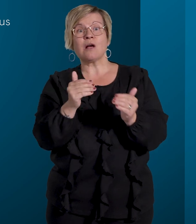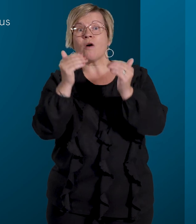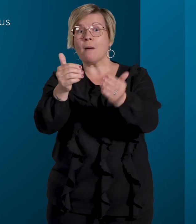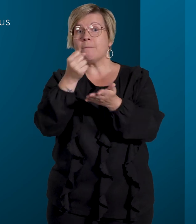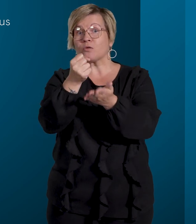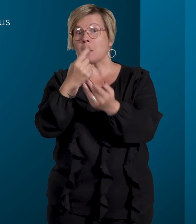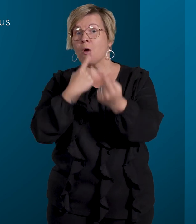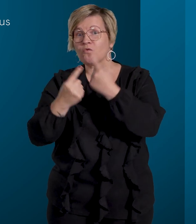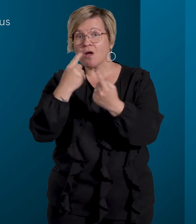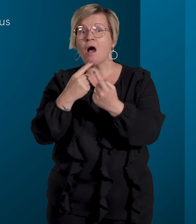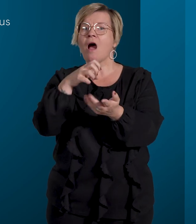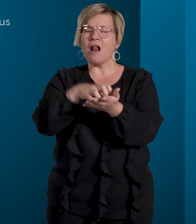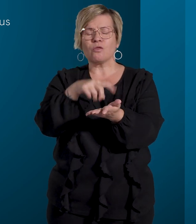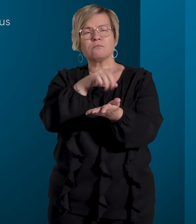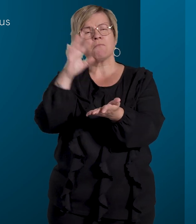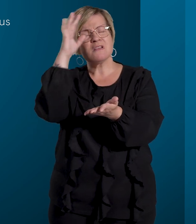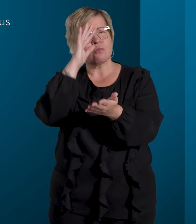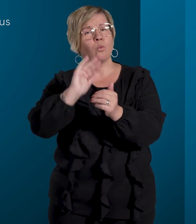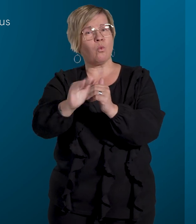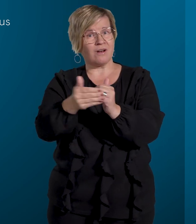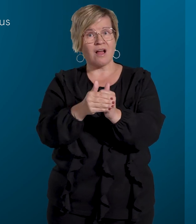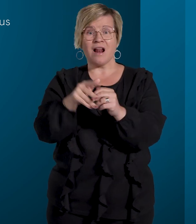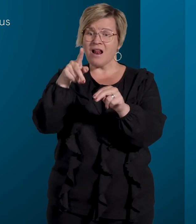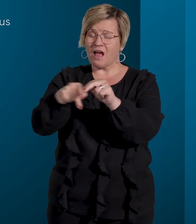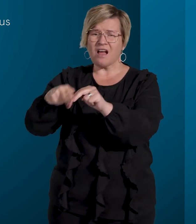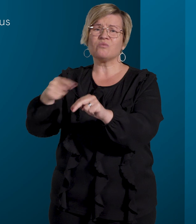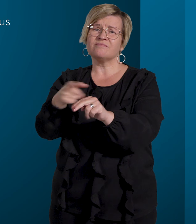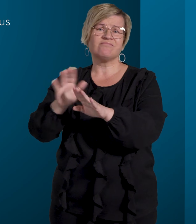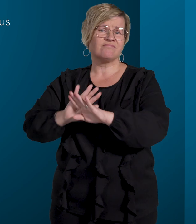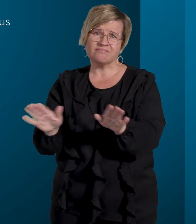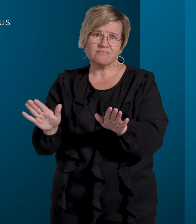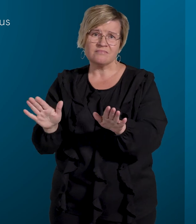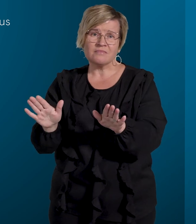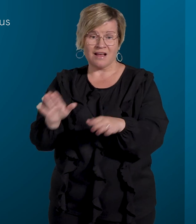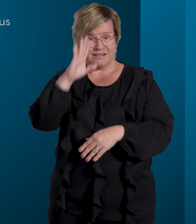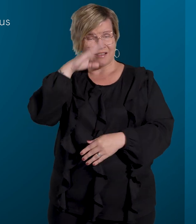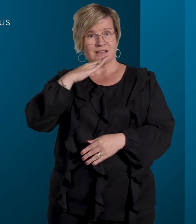vielä harkitsemaan leikkauksia tulevassa budjettiriihessä vetoamalla siihen, -